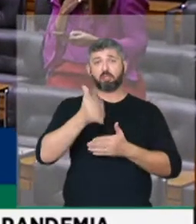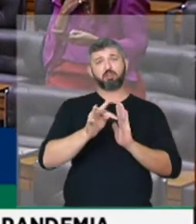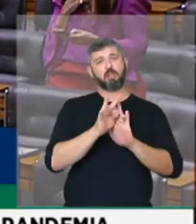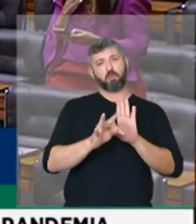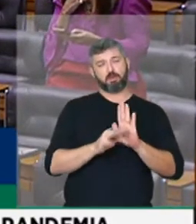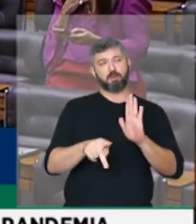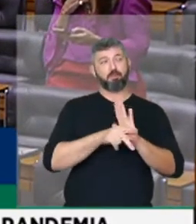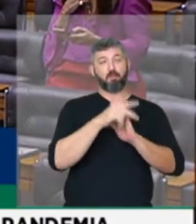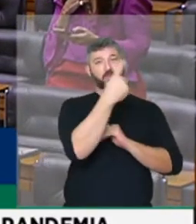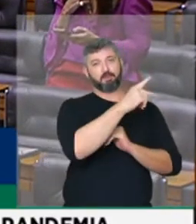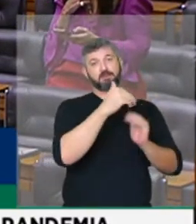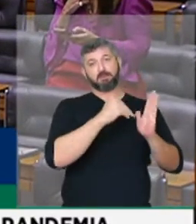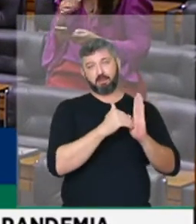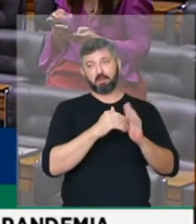SENADO. RELATADO AQUI NA CÂMARA PELA DEPUTADA RENATA